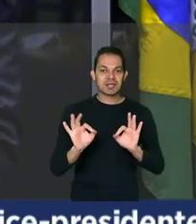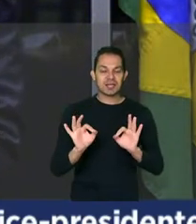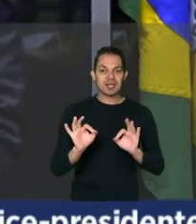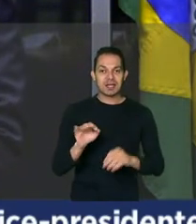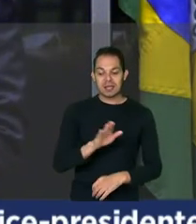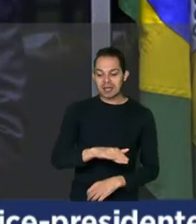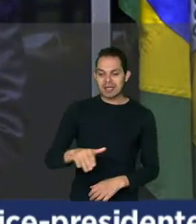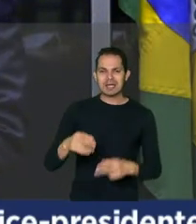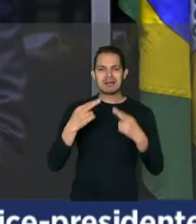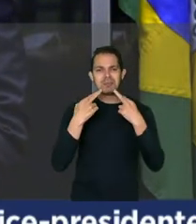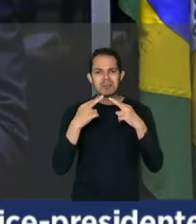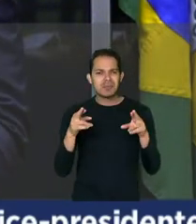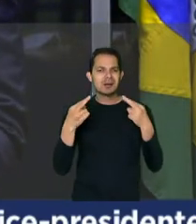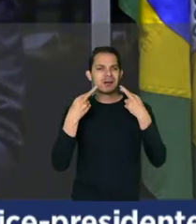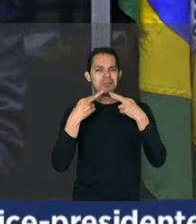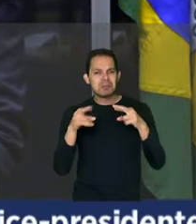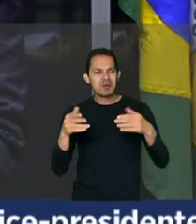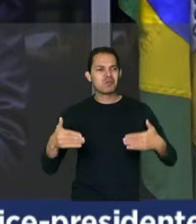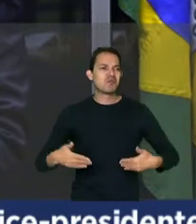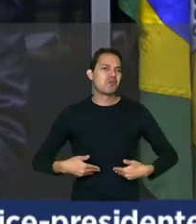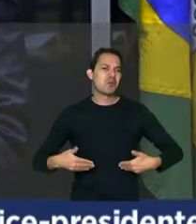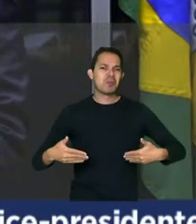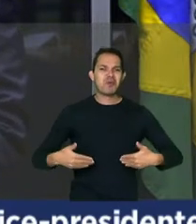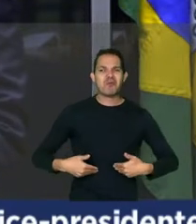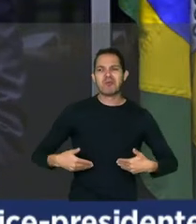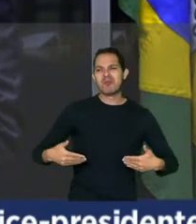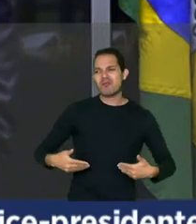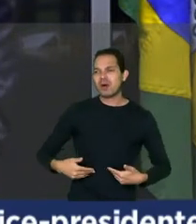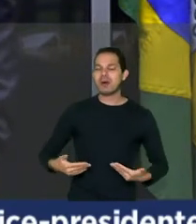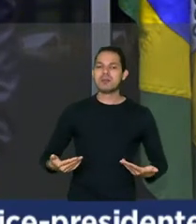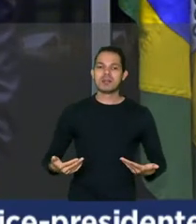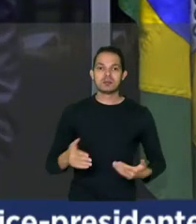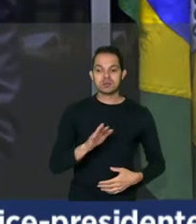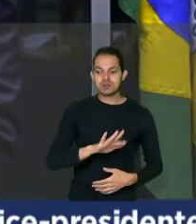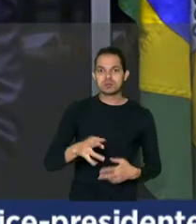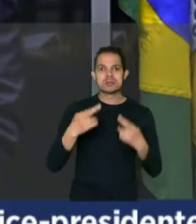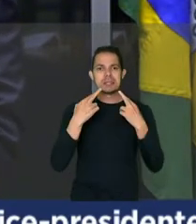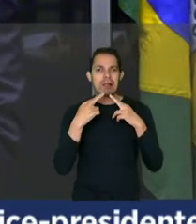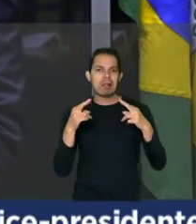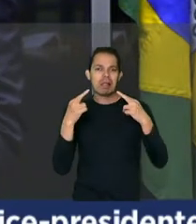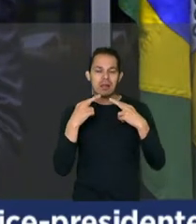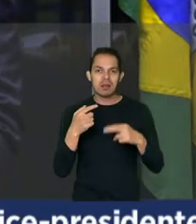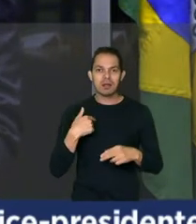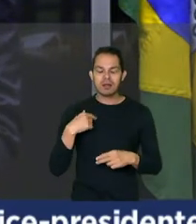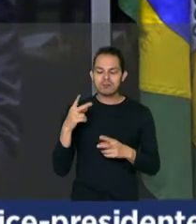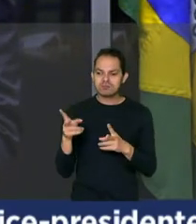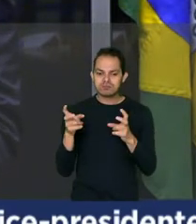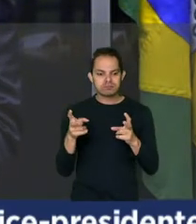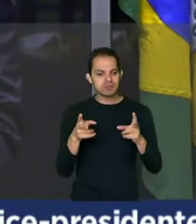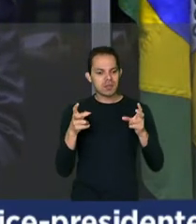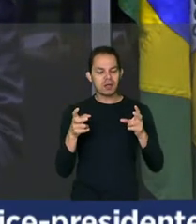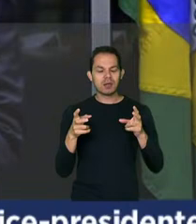DUAS CRIANÇAS COMEÇARAM A RECLAMAR QUE ESTAVAM COM FOME. EU SABIA NAQUELE MOMENTO QUE O QUE DISTANCIAVA OS MEUS FILHOS